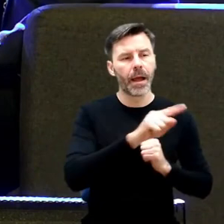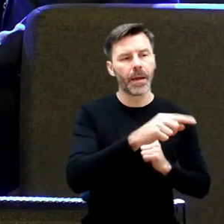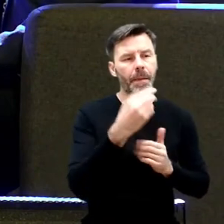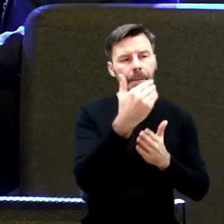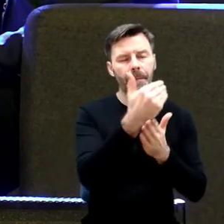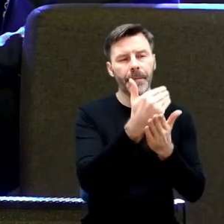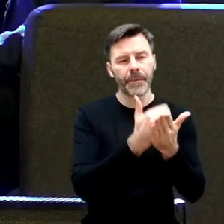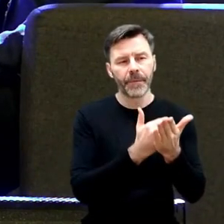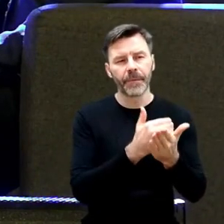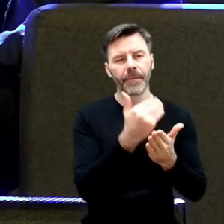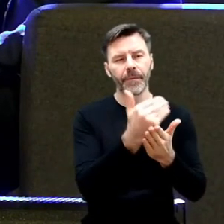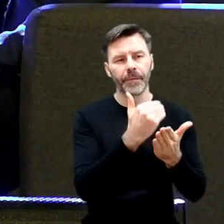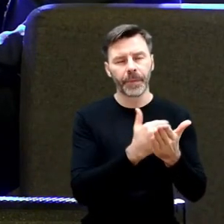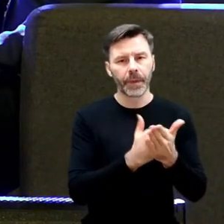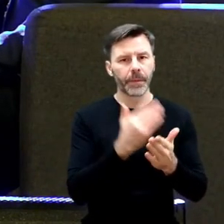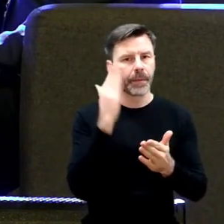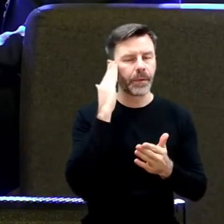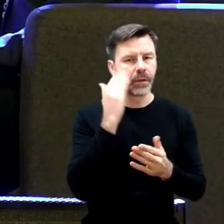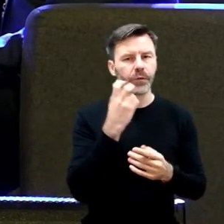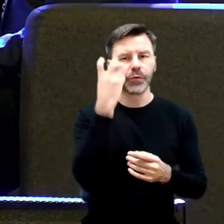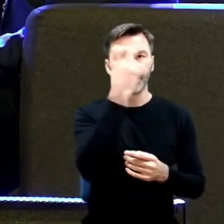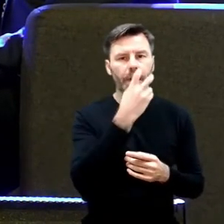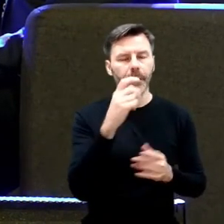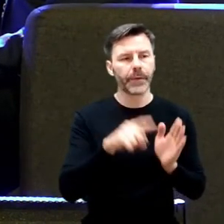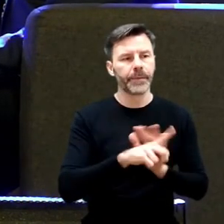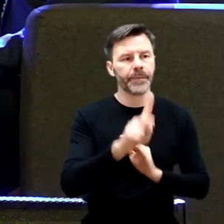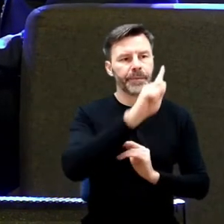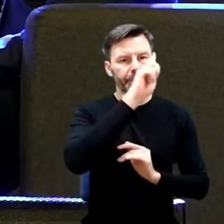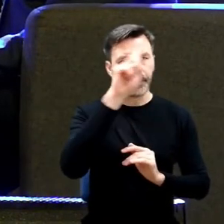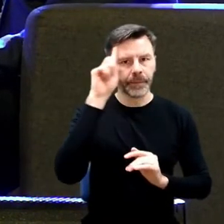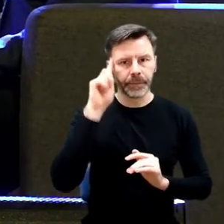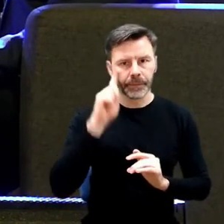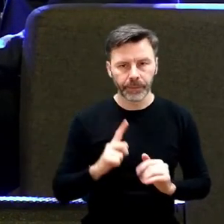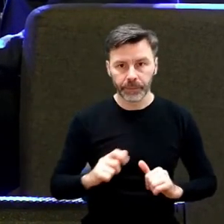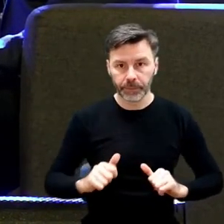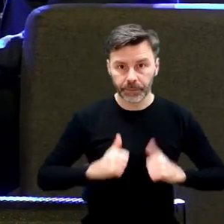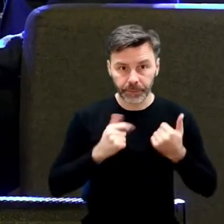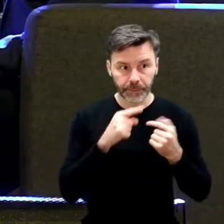żeby one mogły być trendy, żeby one były taką lokomotywą rozwoju faktycznie,